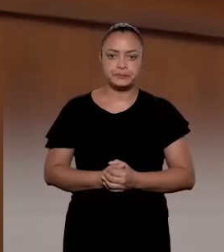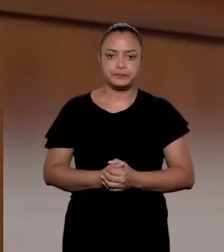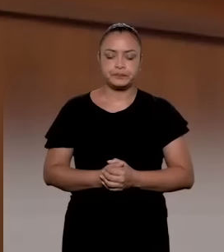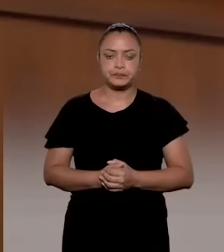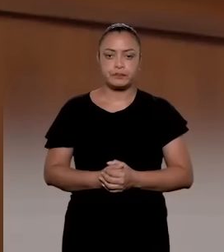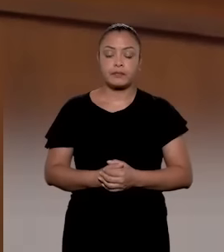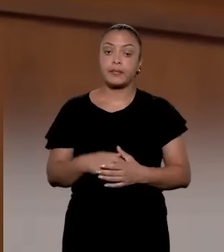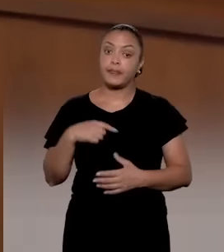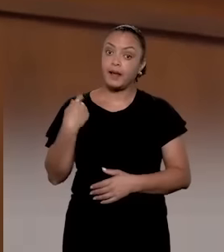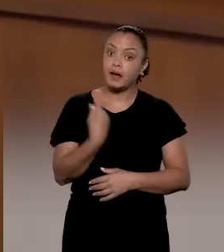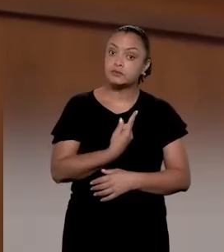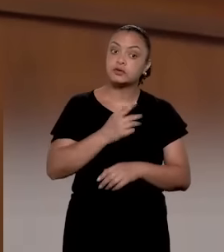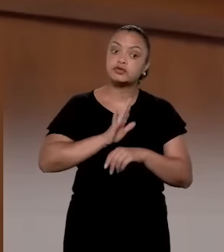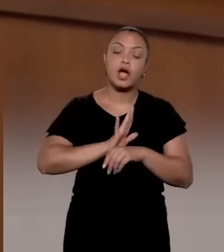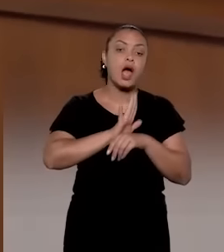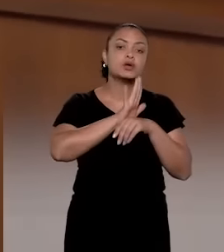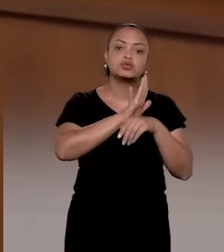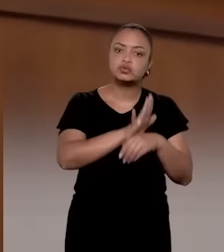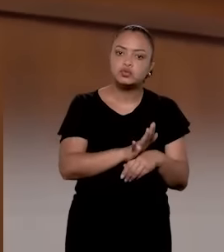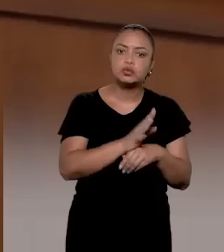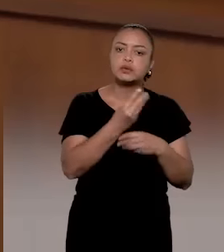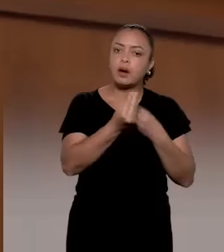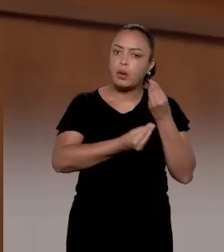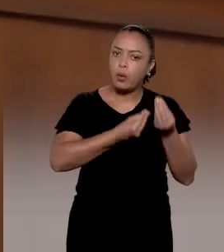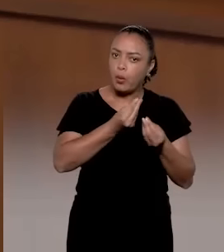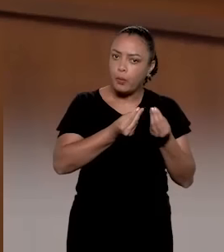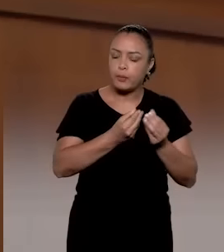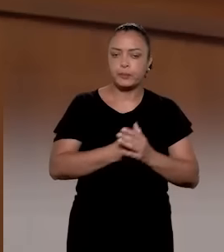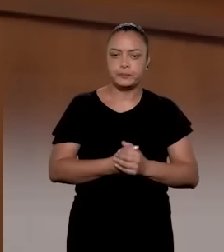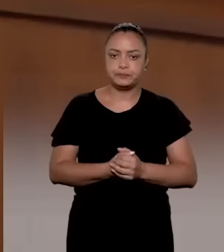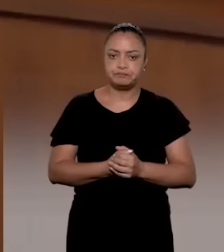E onde a gente entra ajudando na comercialização e nas transações?